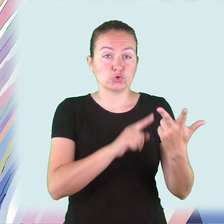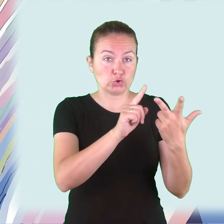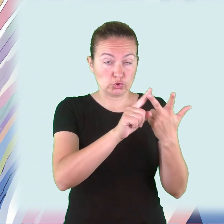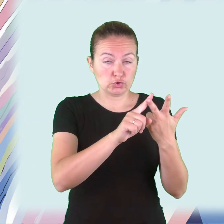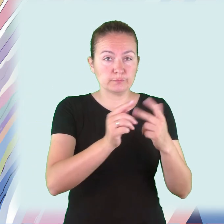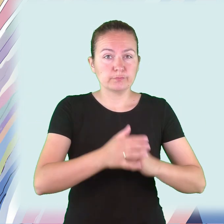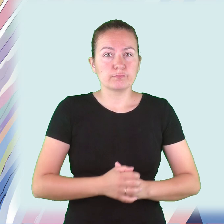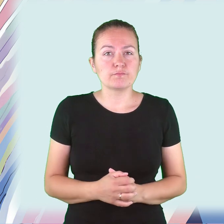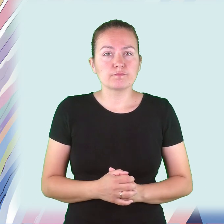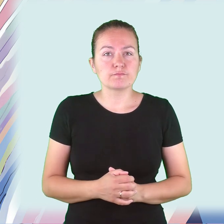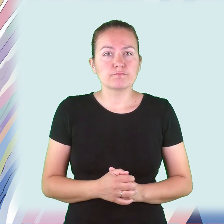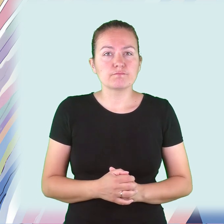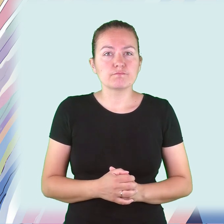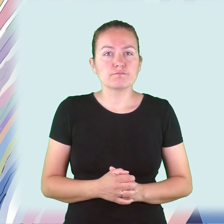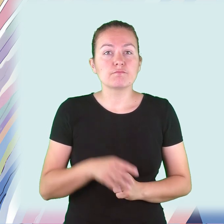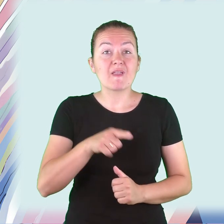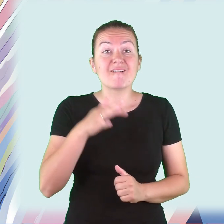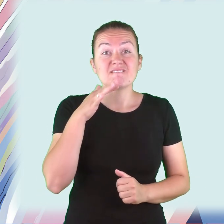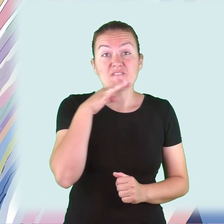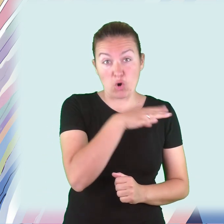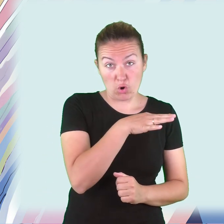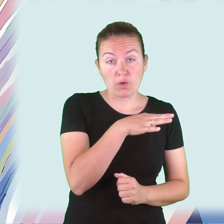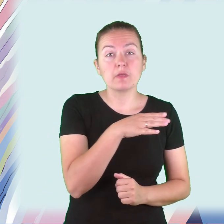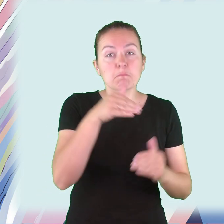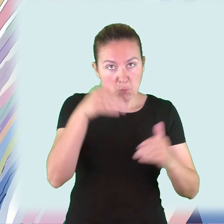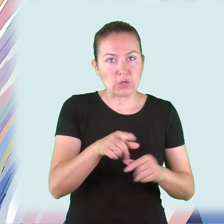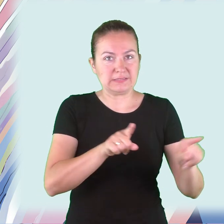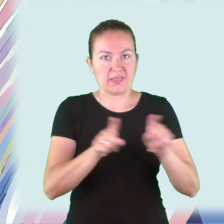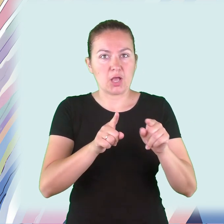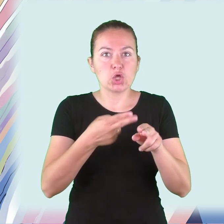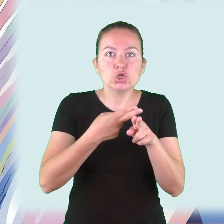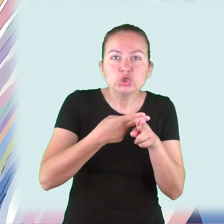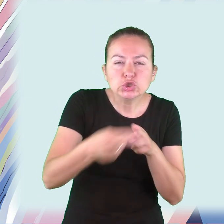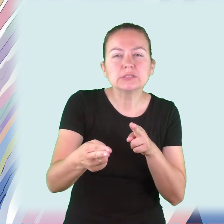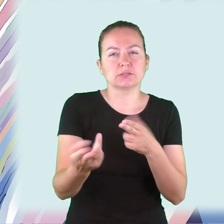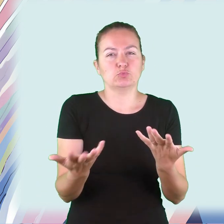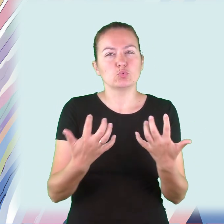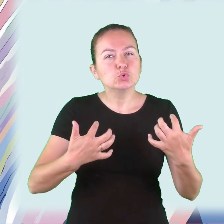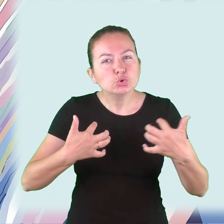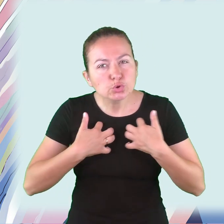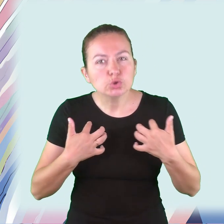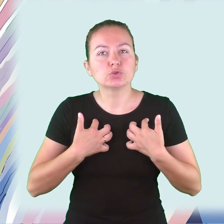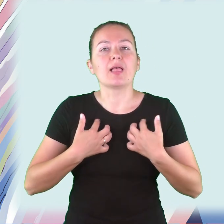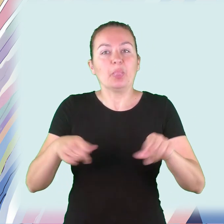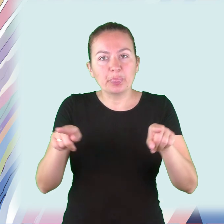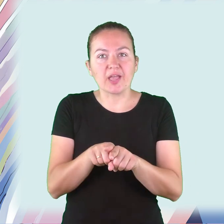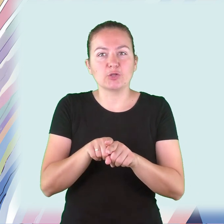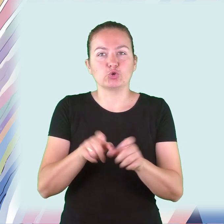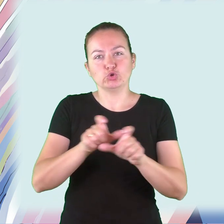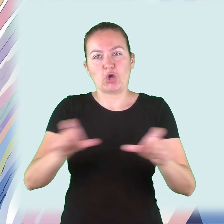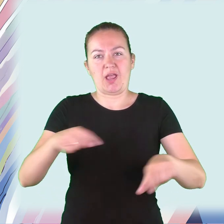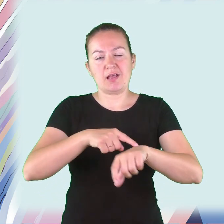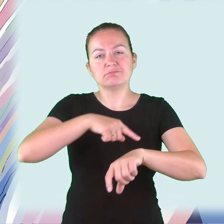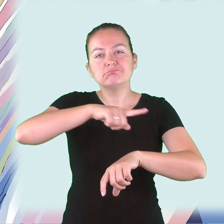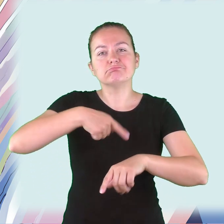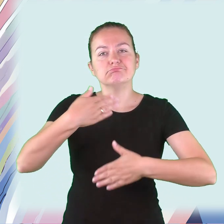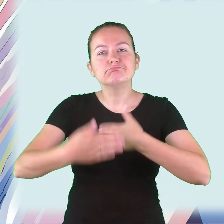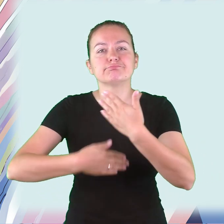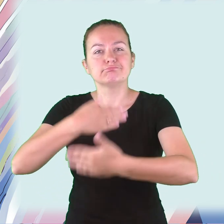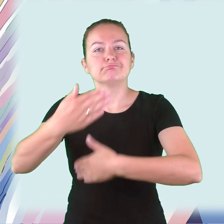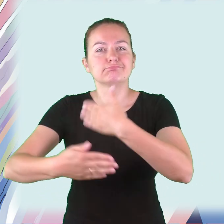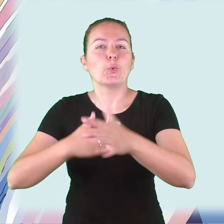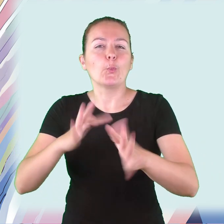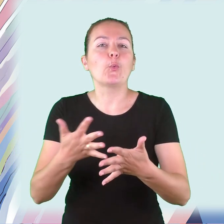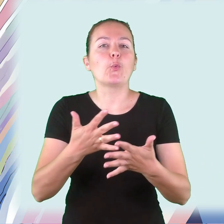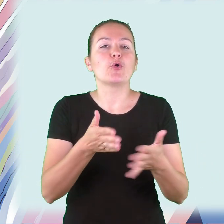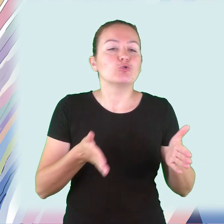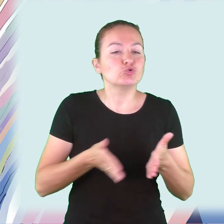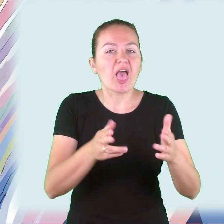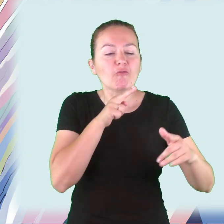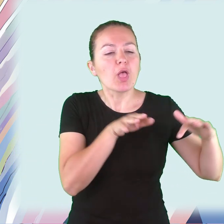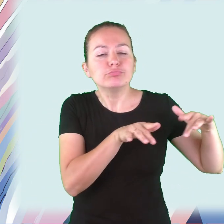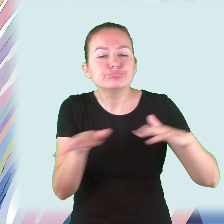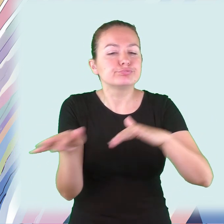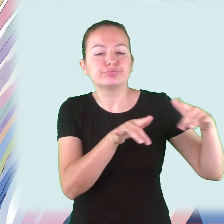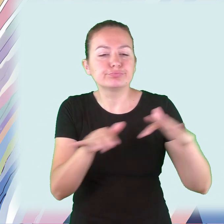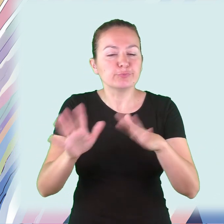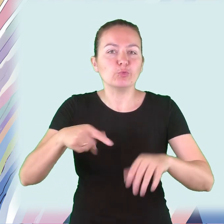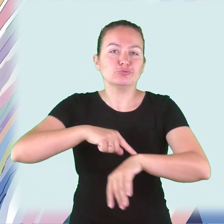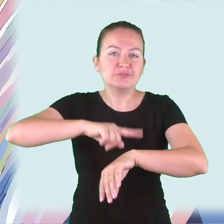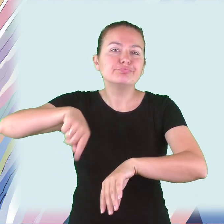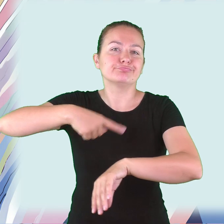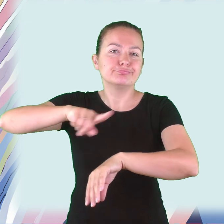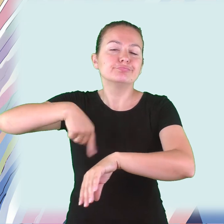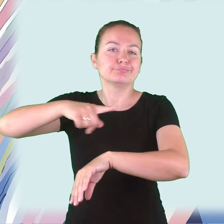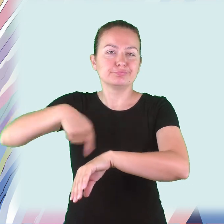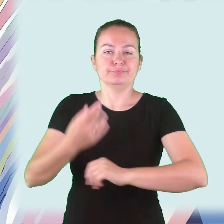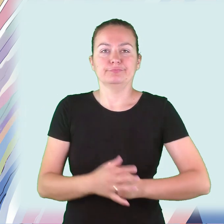3. Woda może być symbolem czystości, życia, przemijającego czasu (woda płynąca w rzece).